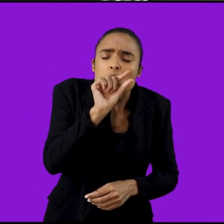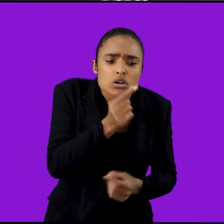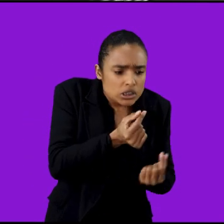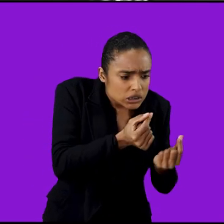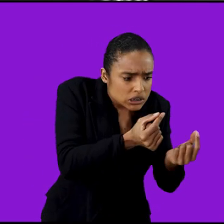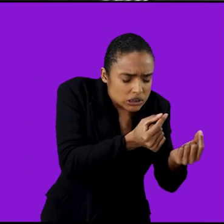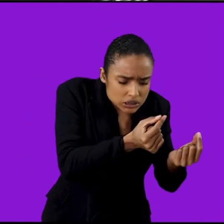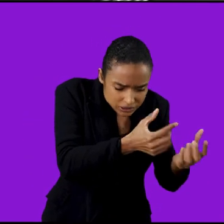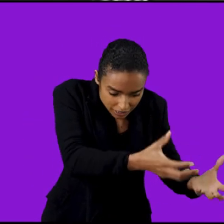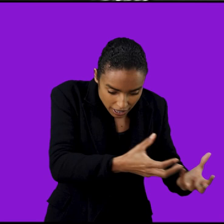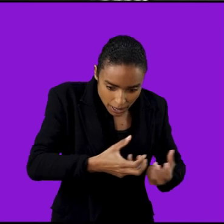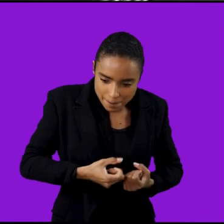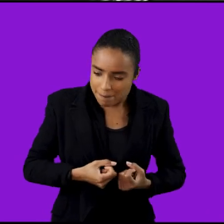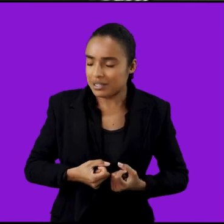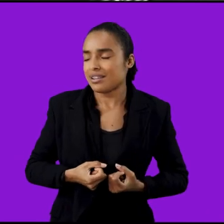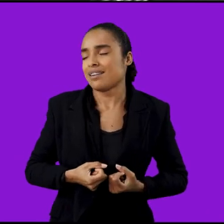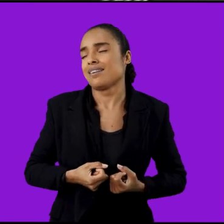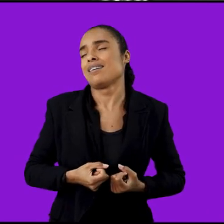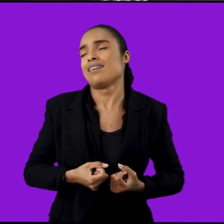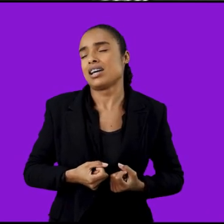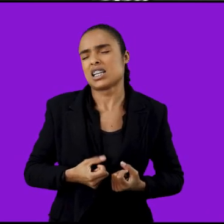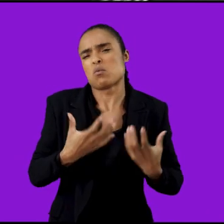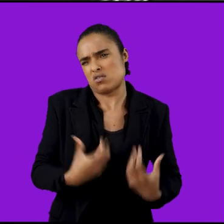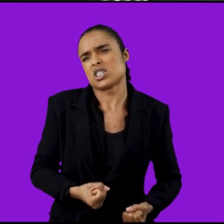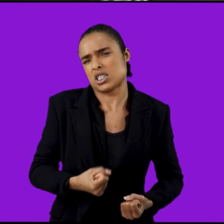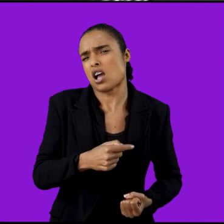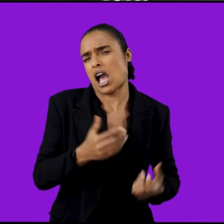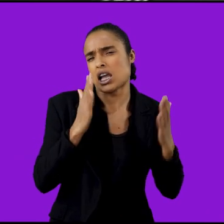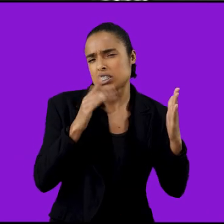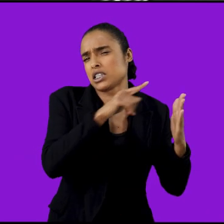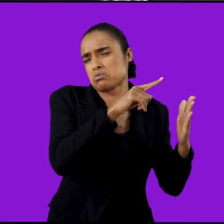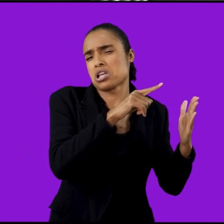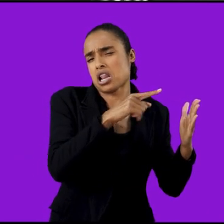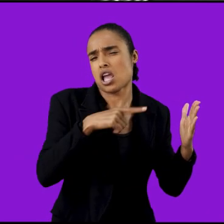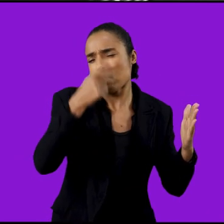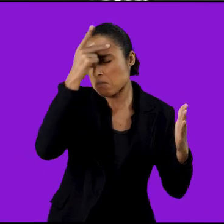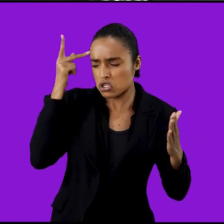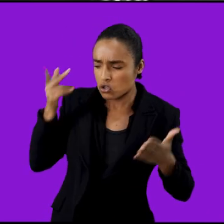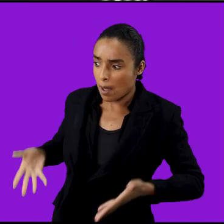Cê tem uma pouca grana que vem e cê pega o barato tipo: “Meu. Não, graças a Deus,